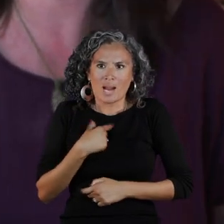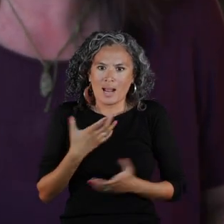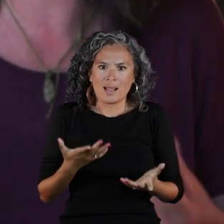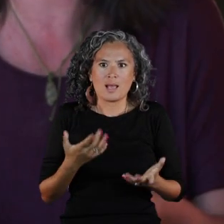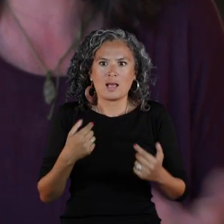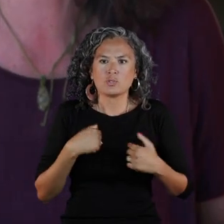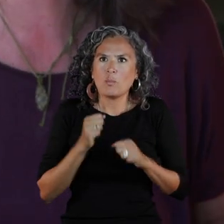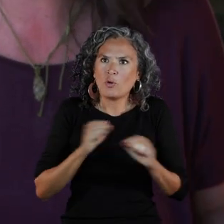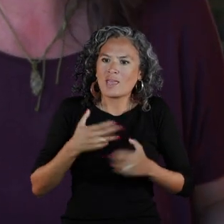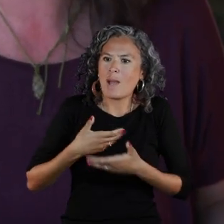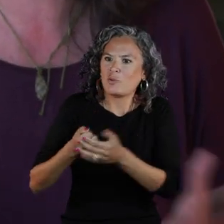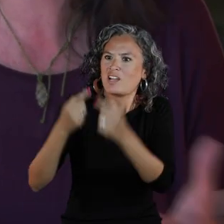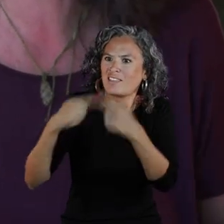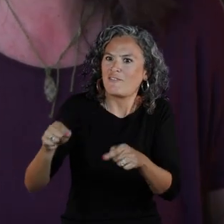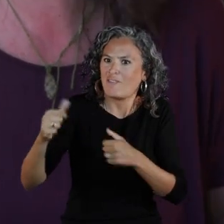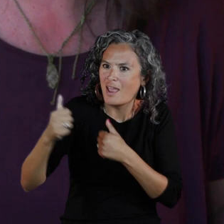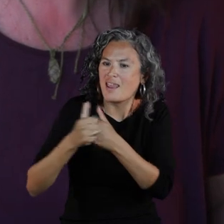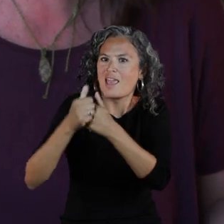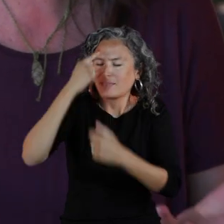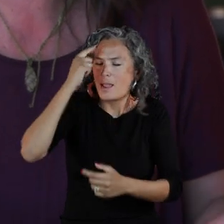podría haberla acompañado desde un lado más empático.